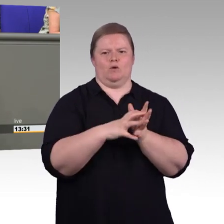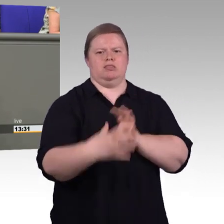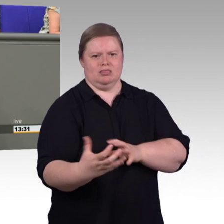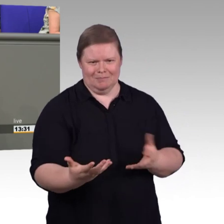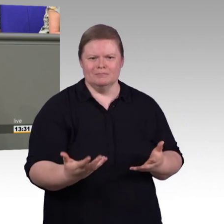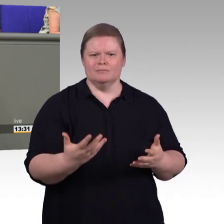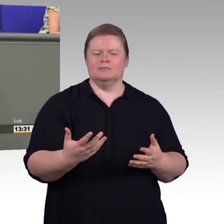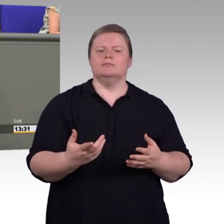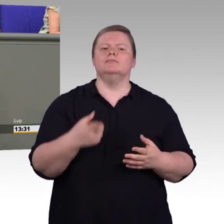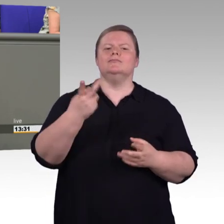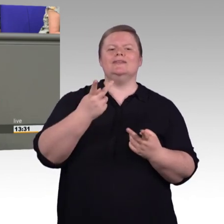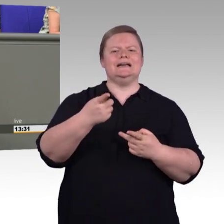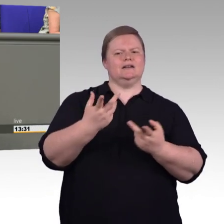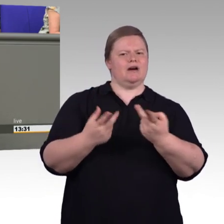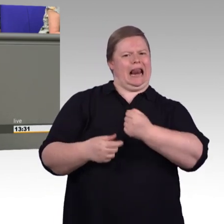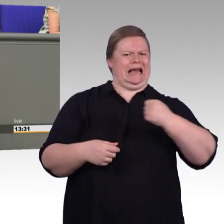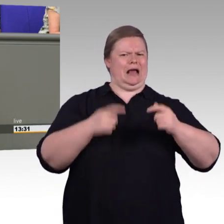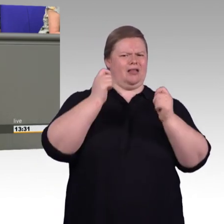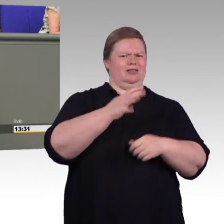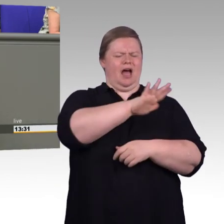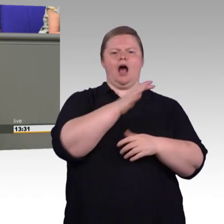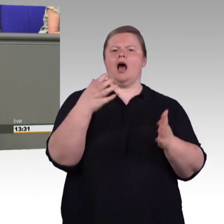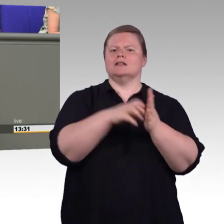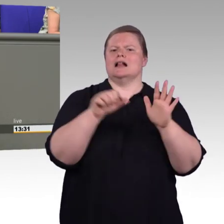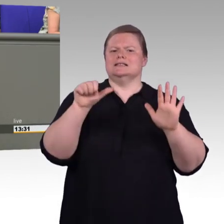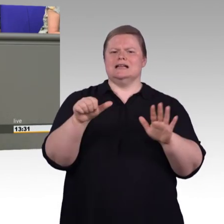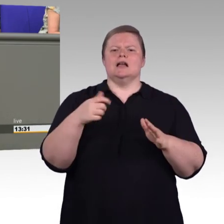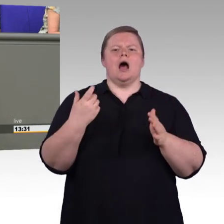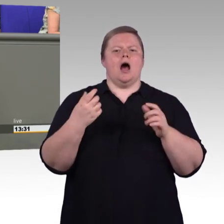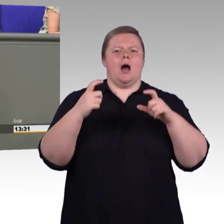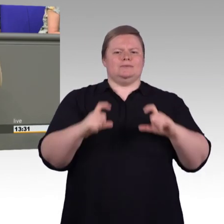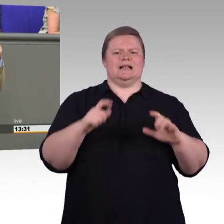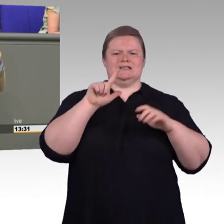Das ist eindeutig verfassungsrechtlicher Schaden. In dem Dreieck aus staatlichen Wächteramt,